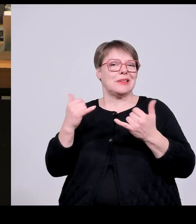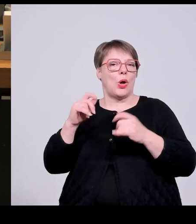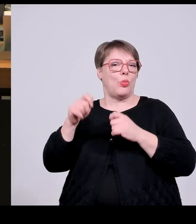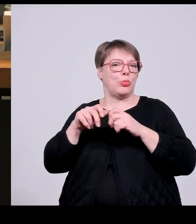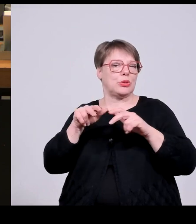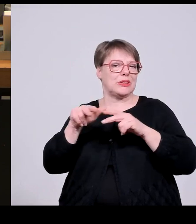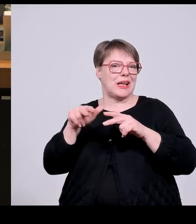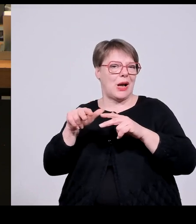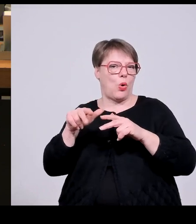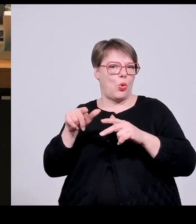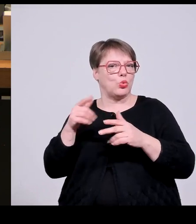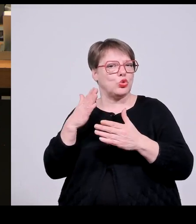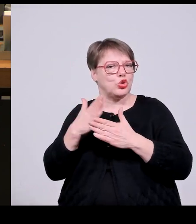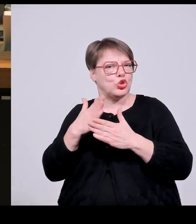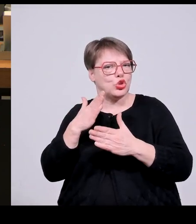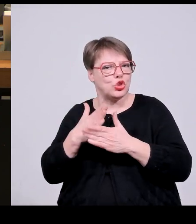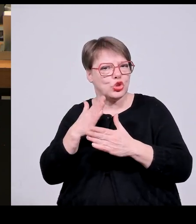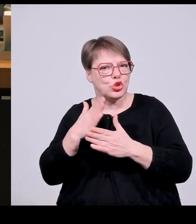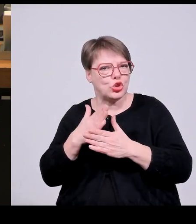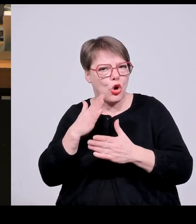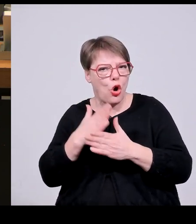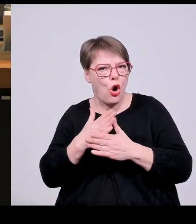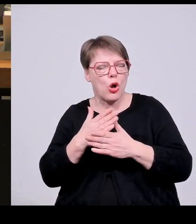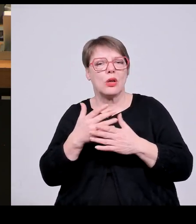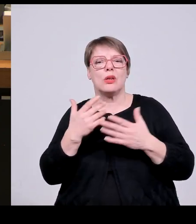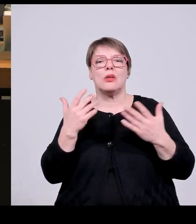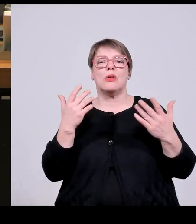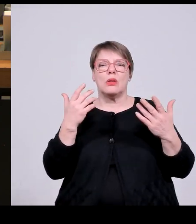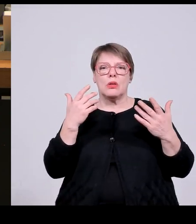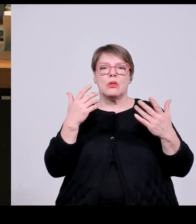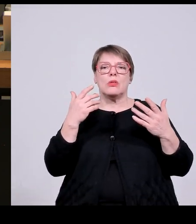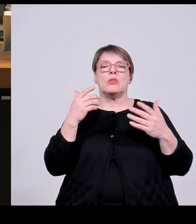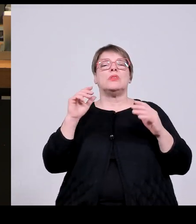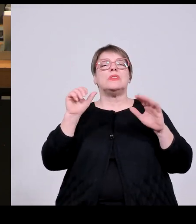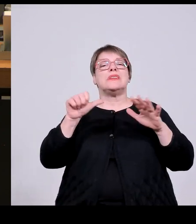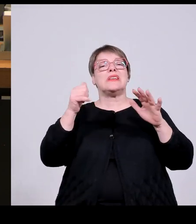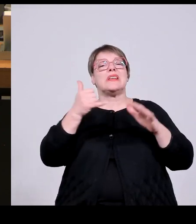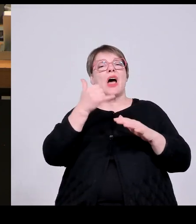wollen sich mit einer PV Anlage auf dem eigenen Dach an ihren Beitrag dazu leisten.